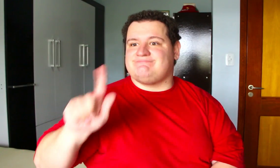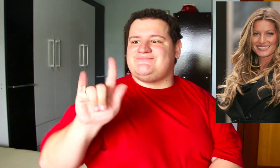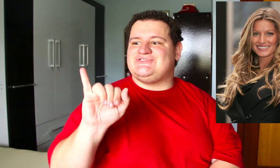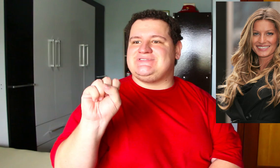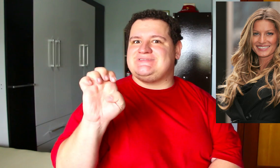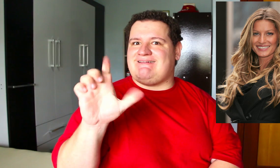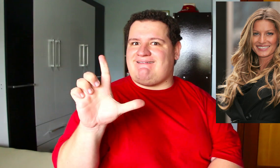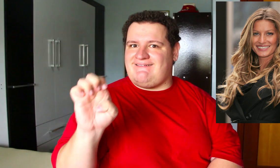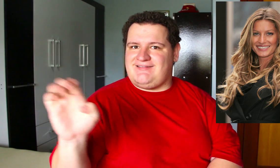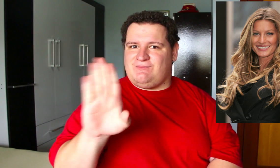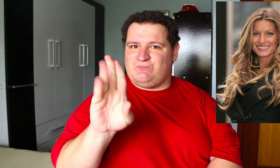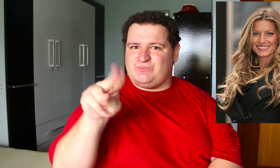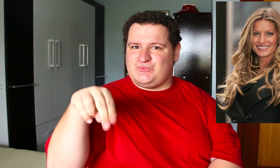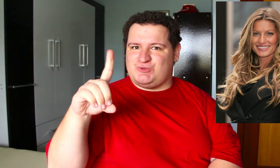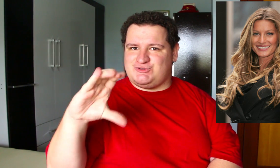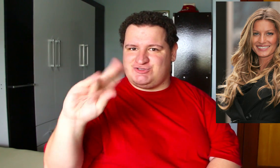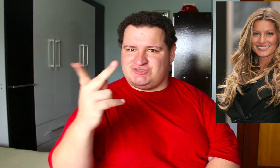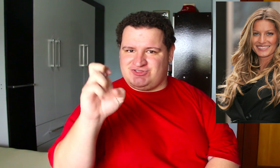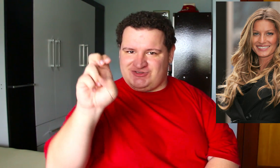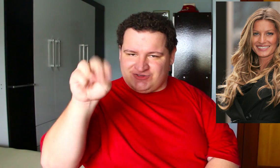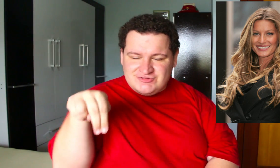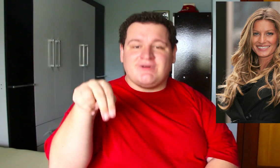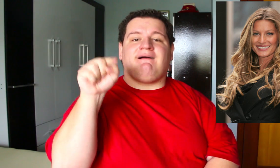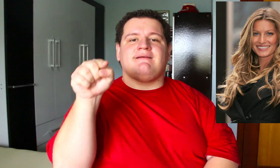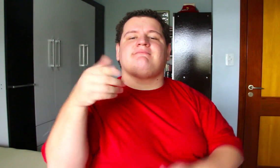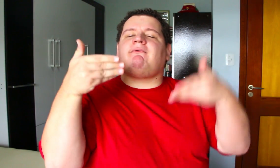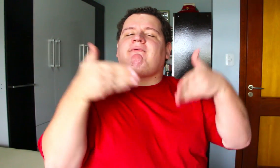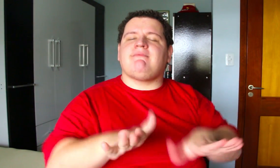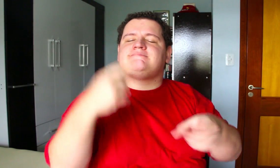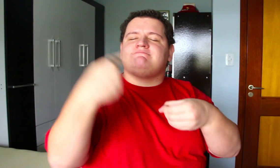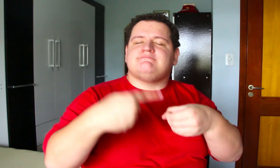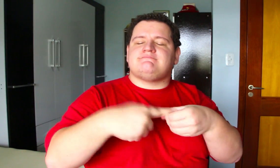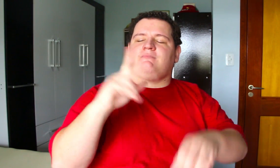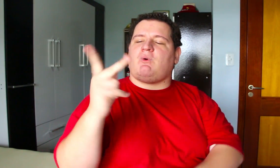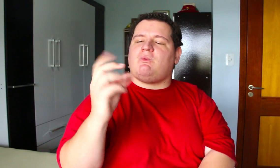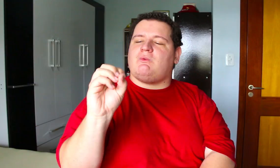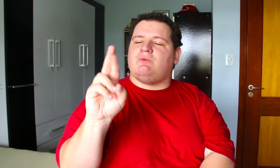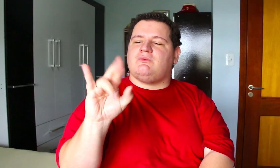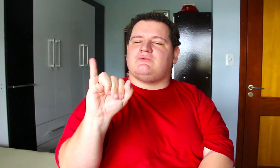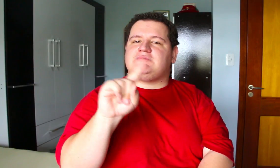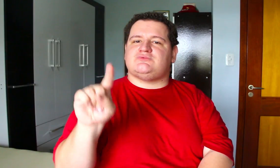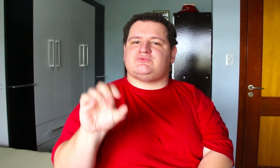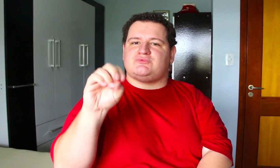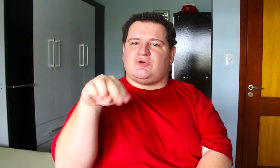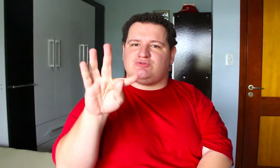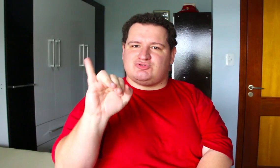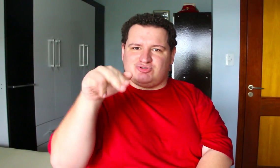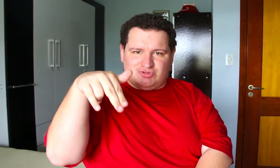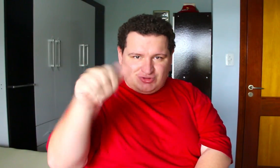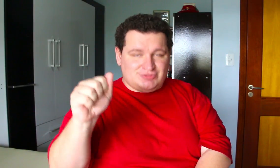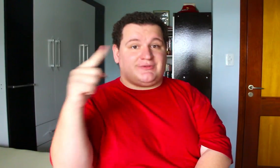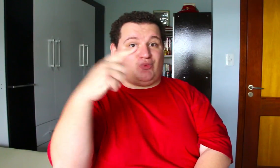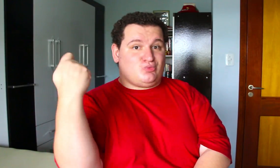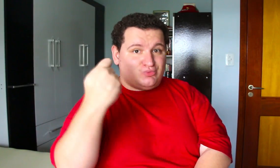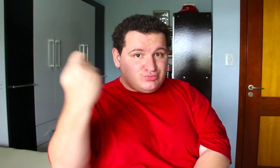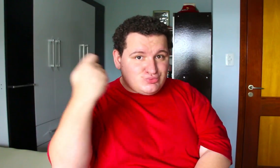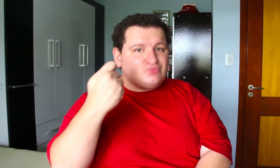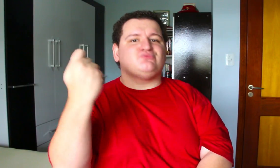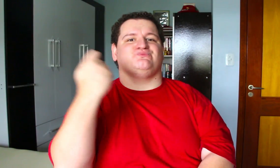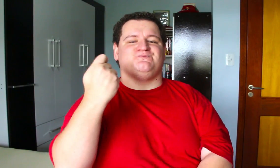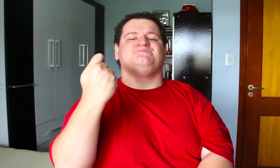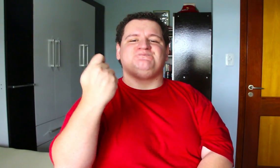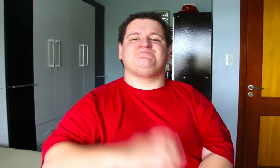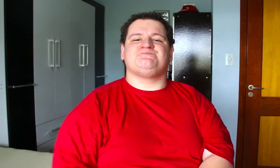Gisele Bündchen nasceu em Horizontina, Rio Grande do Sul.